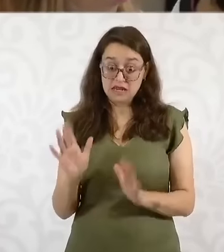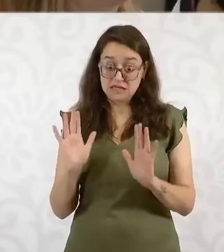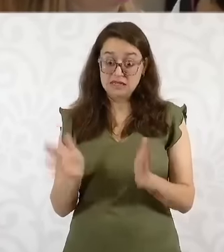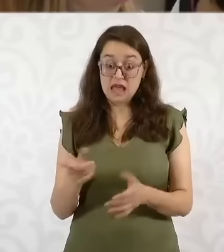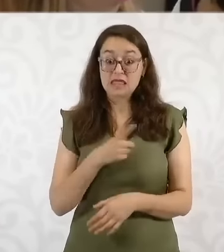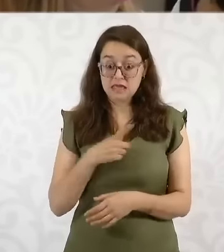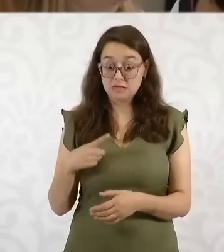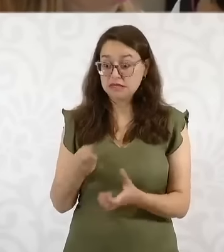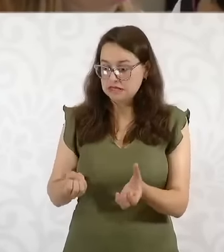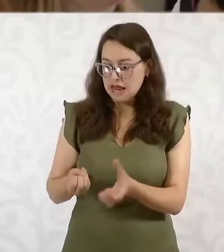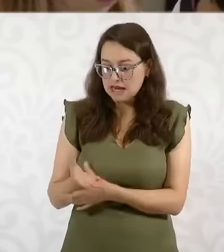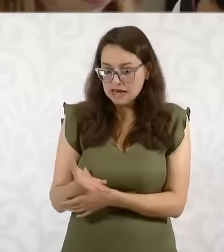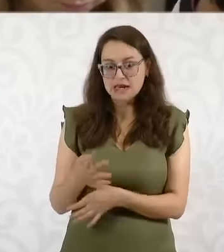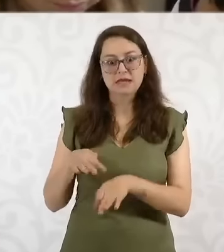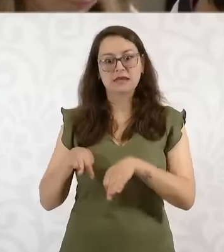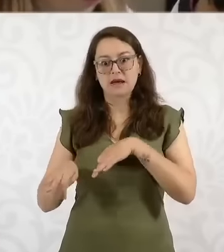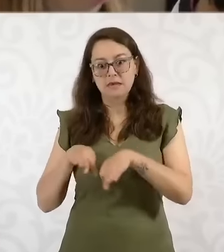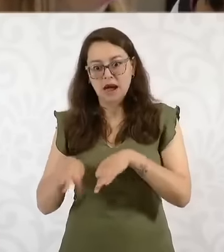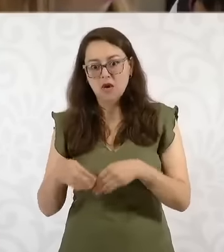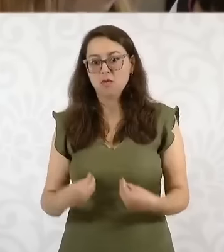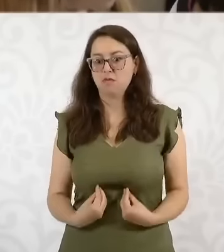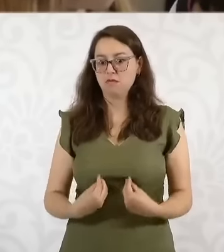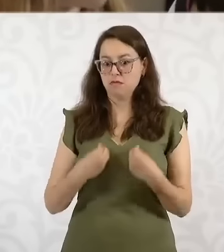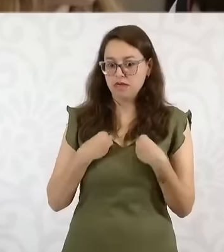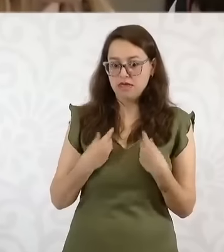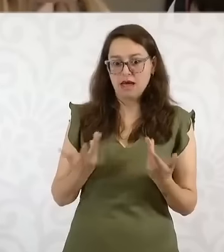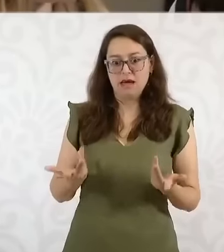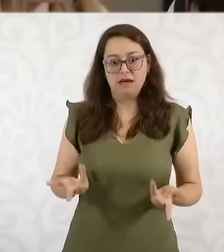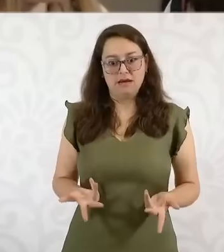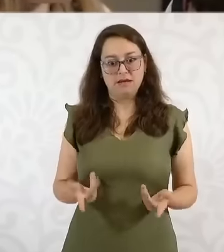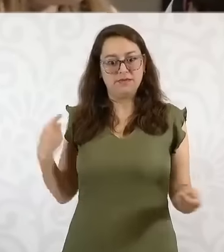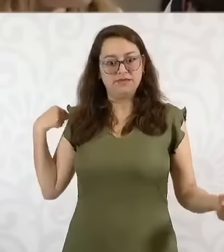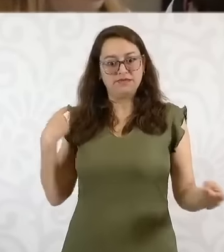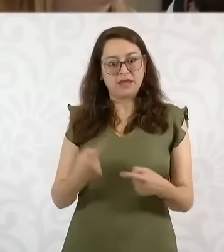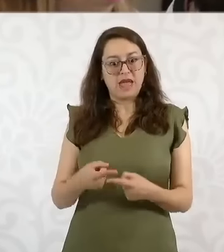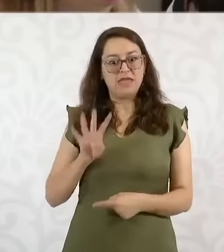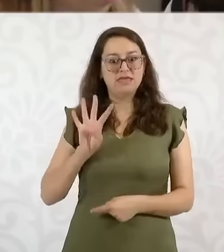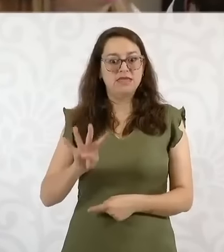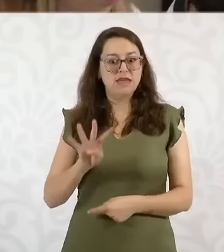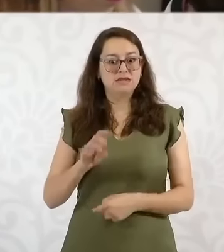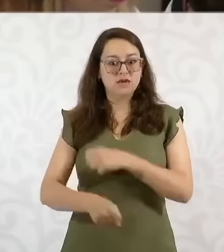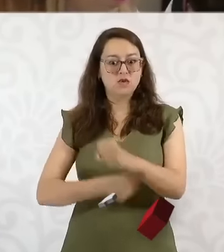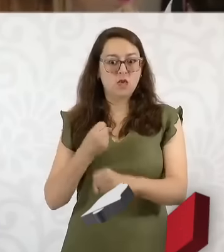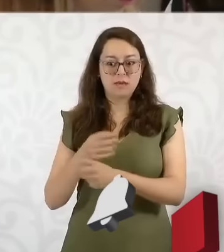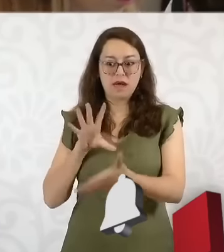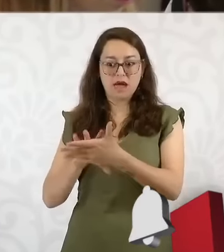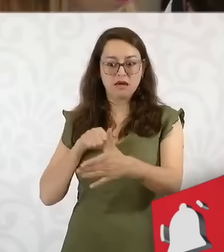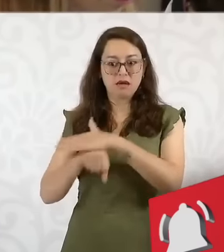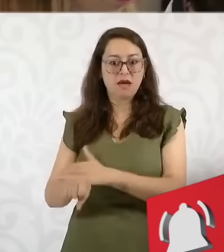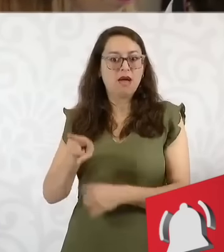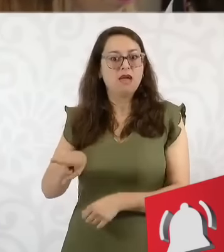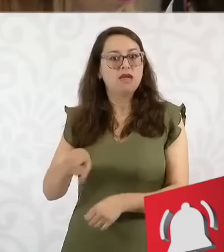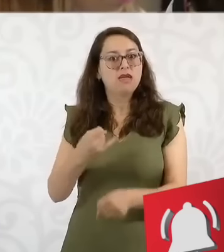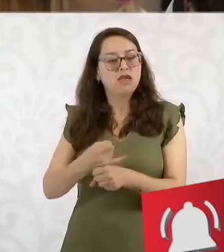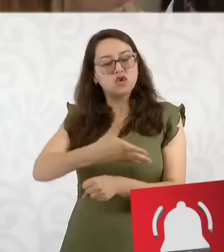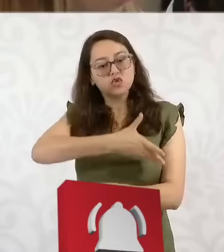trabajar, que pueda rehacer hacer su vida después de casi 19 años presa injustamente. El grupo de